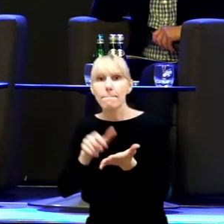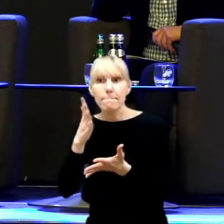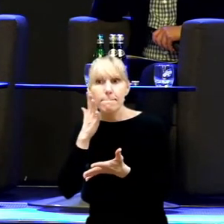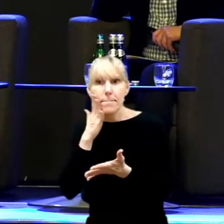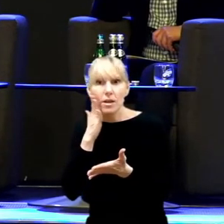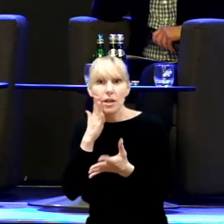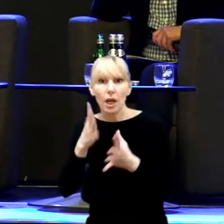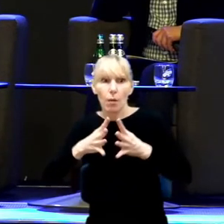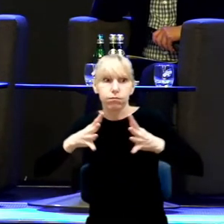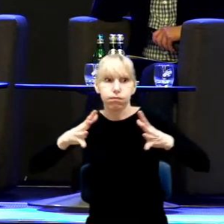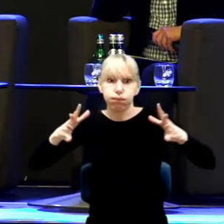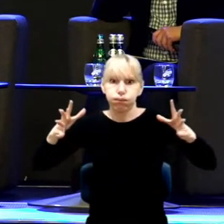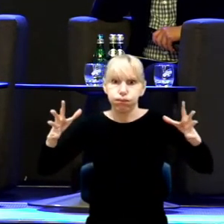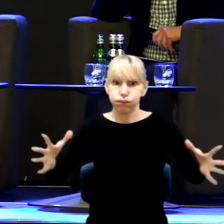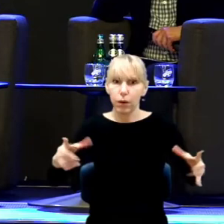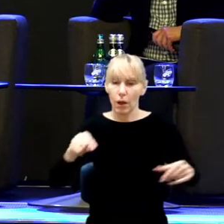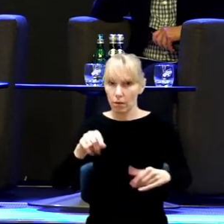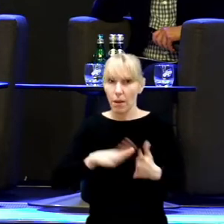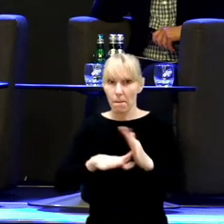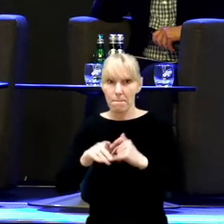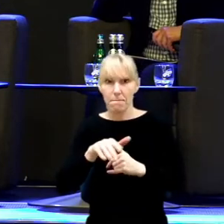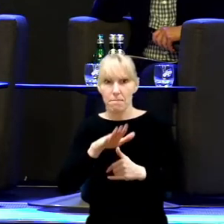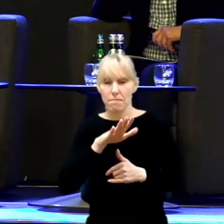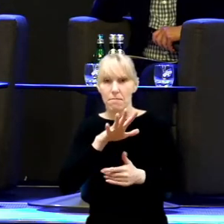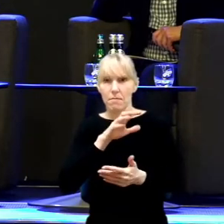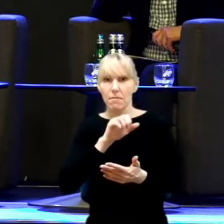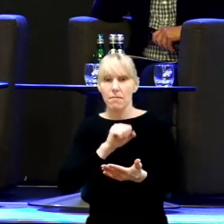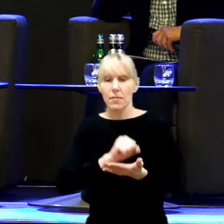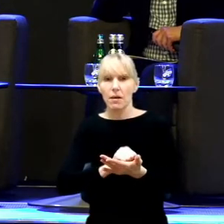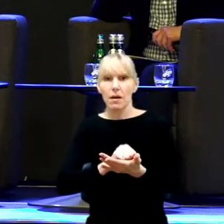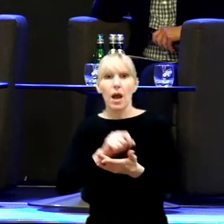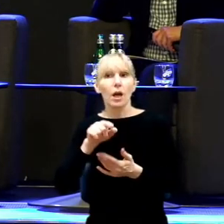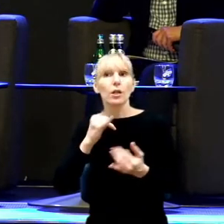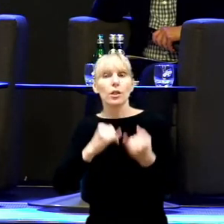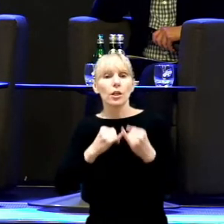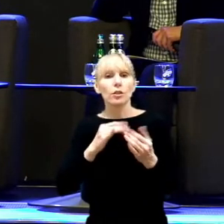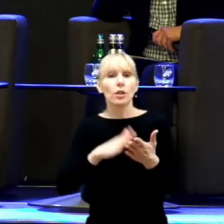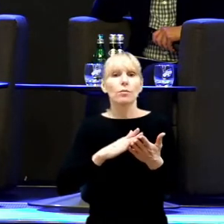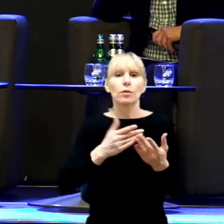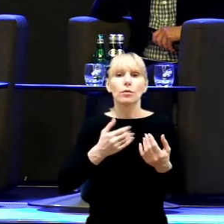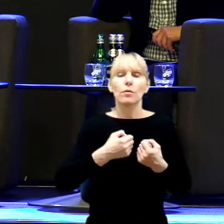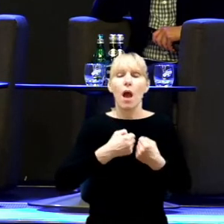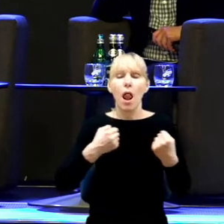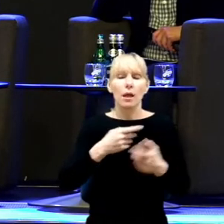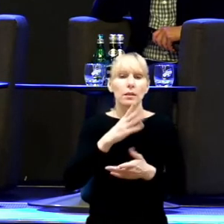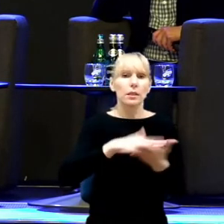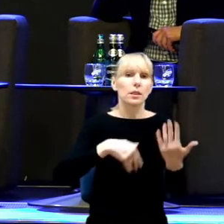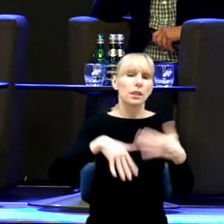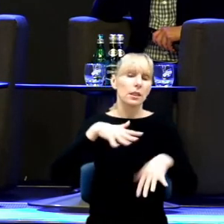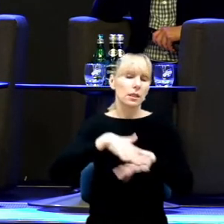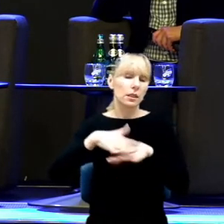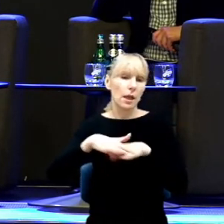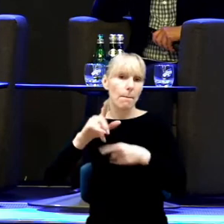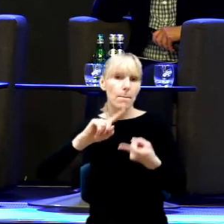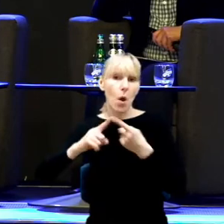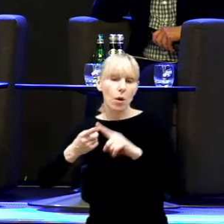sprawny i elastyczny system polityki mieszkaniowej, która pozwalałaby rotować te mieszkania zgodnie